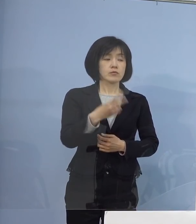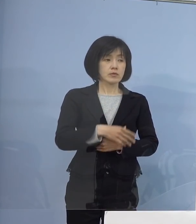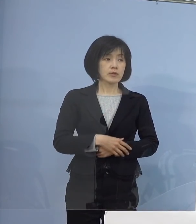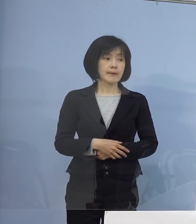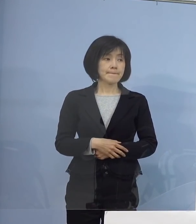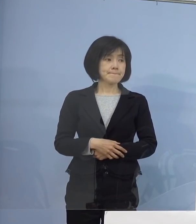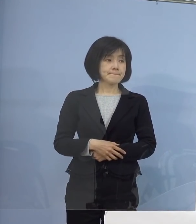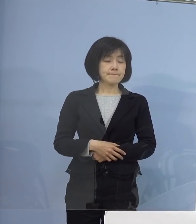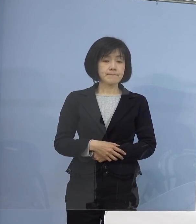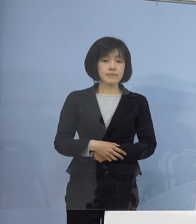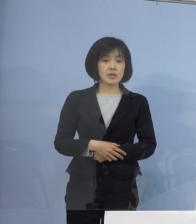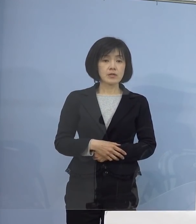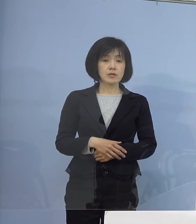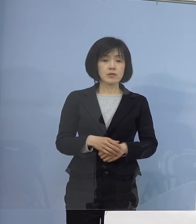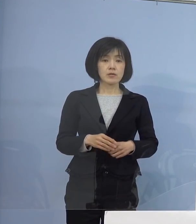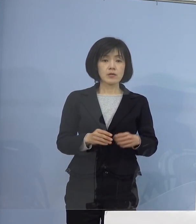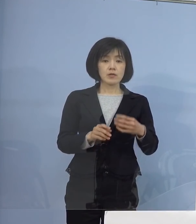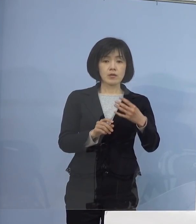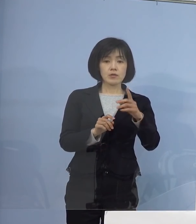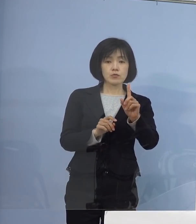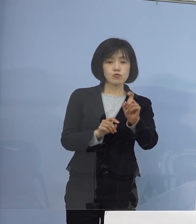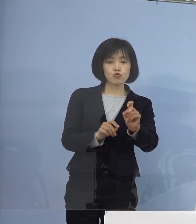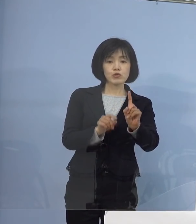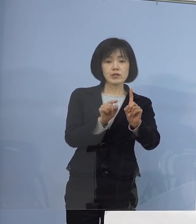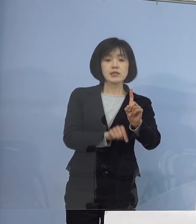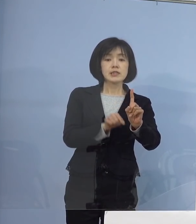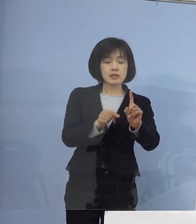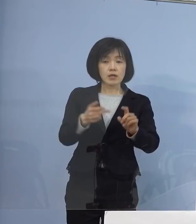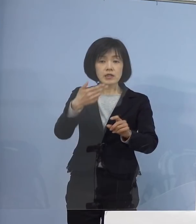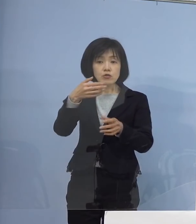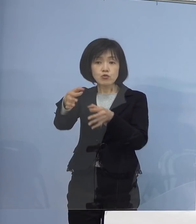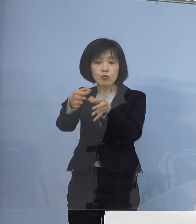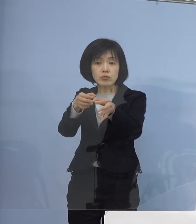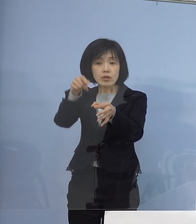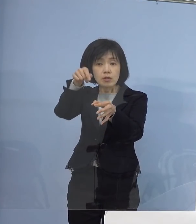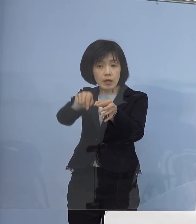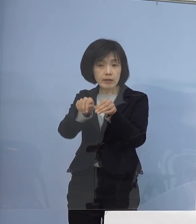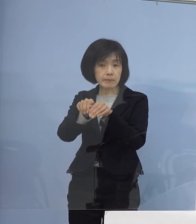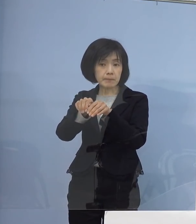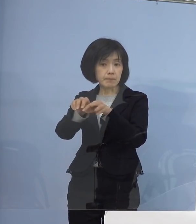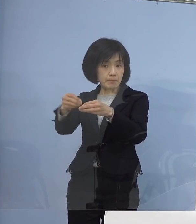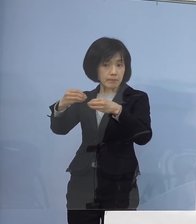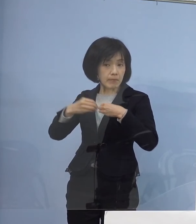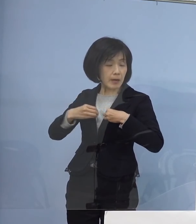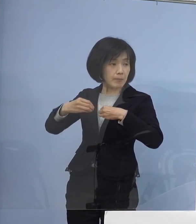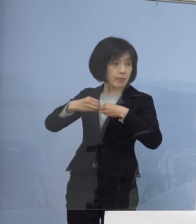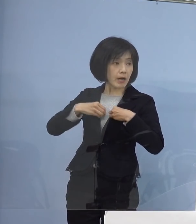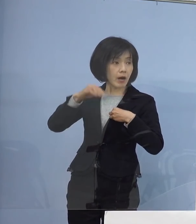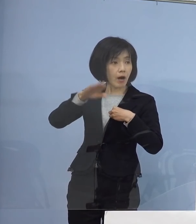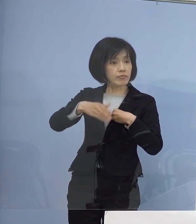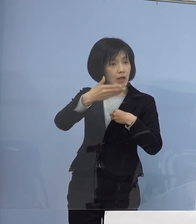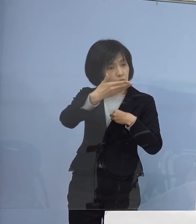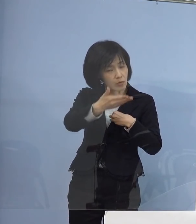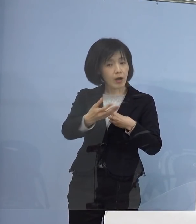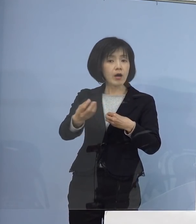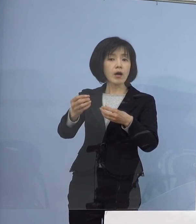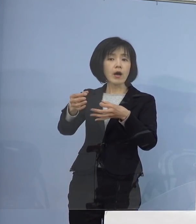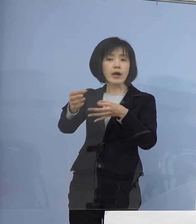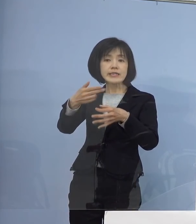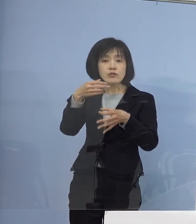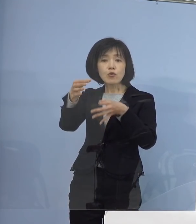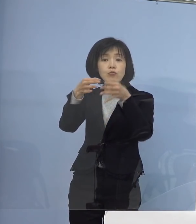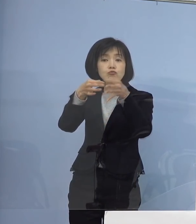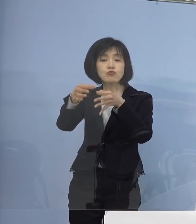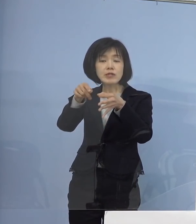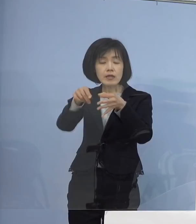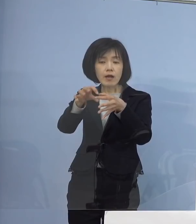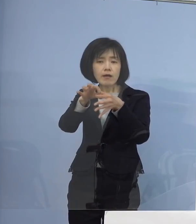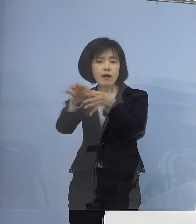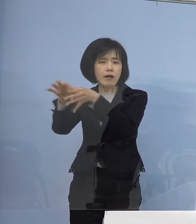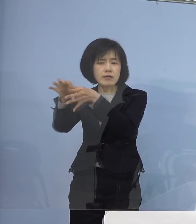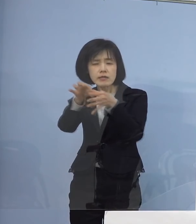11人が飲食店で感染したと言ってしまっていいのか もしくは飲食店に関係して感染したというような